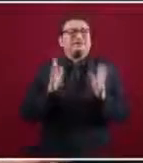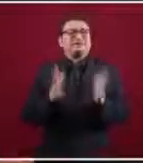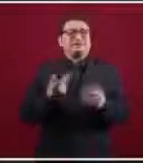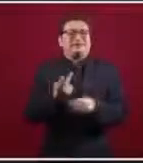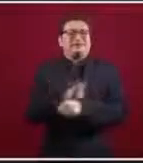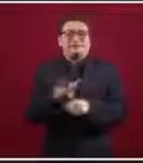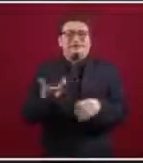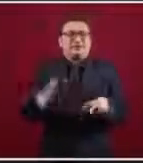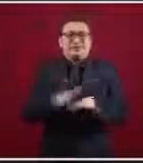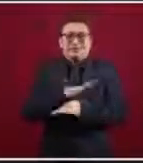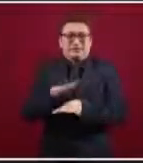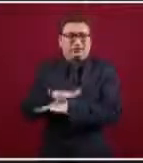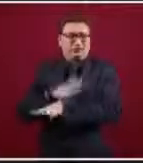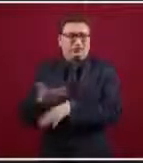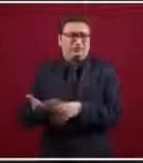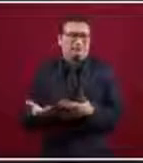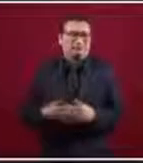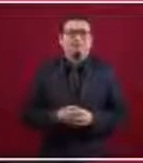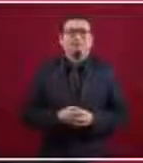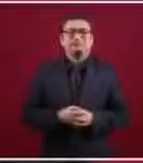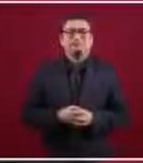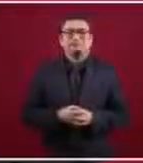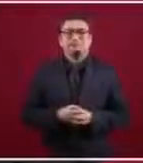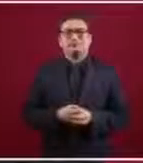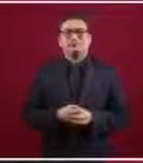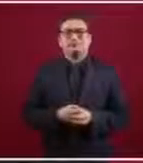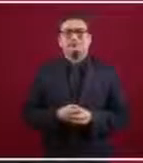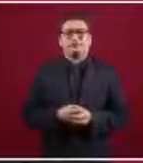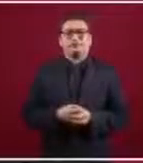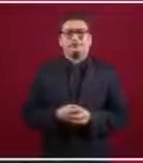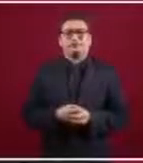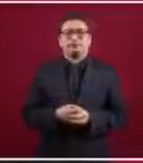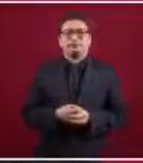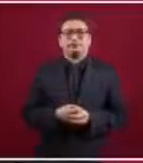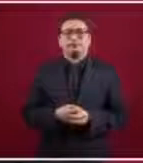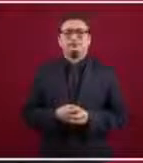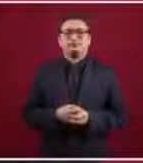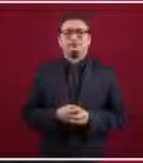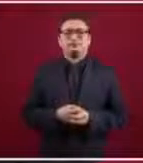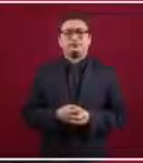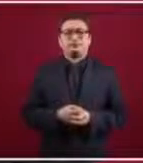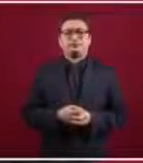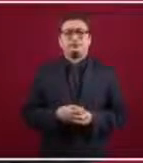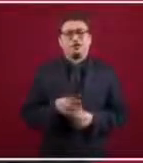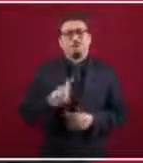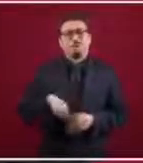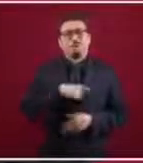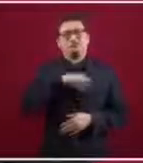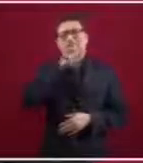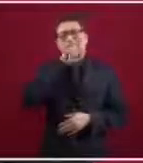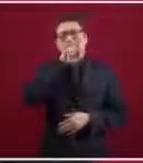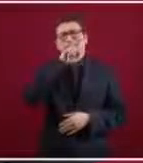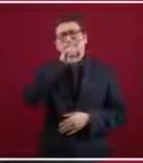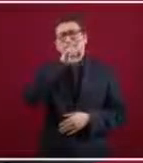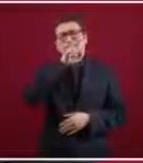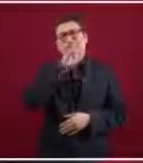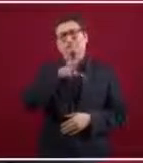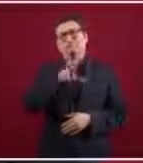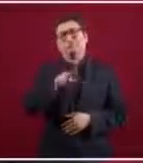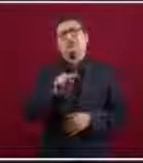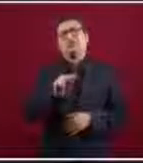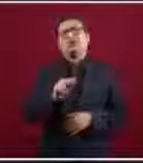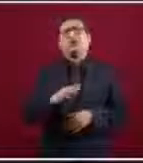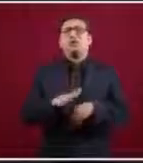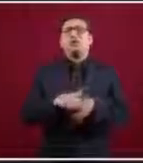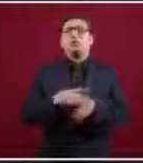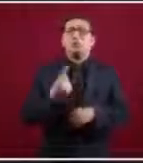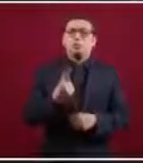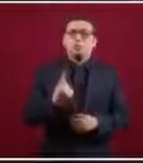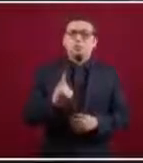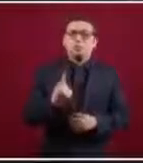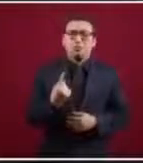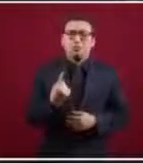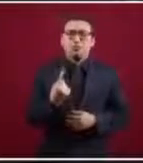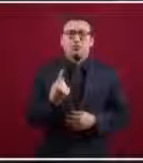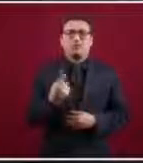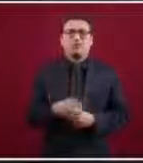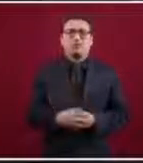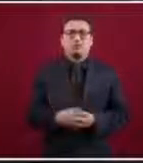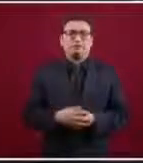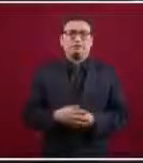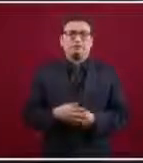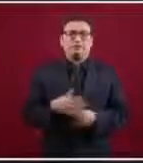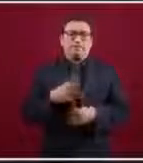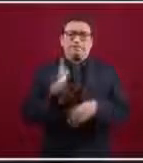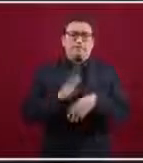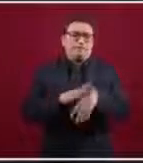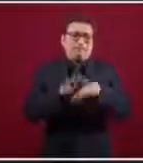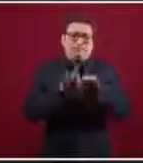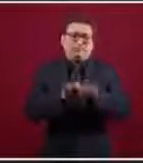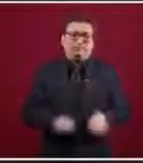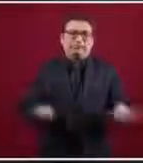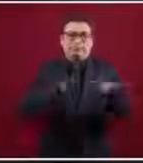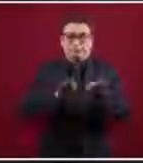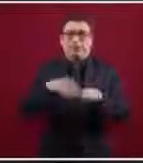Entonces, no nos preocupa eso porque lo más importante, también por los nuevos tiempos,